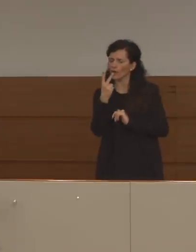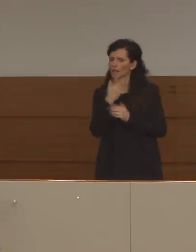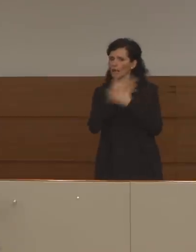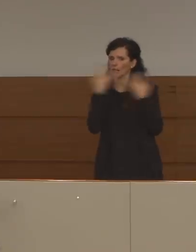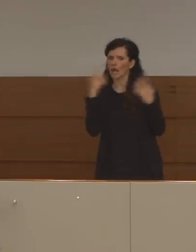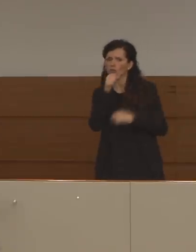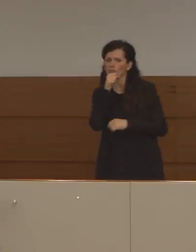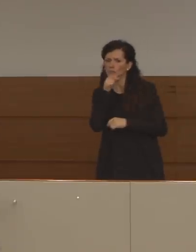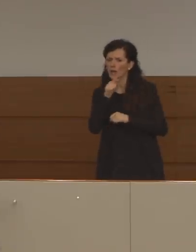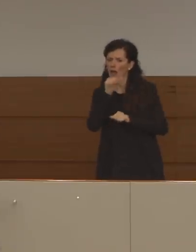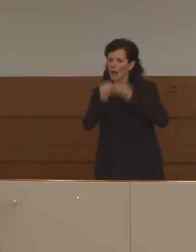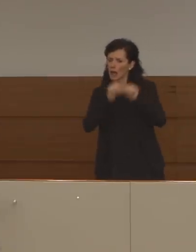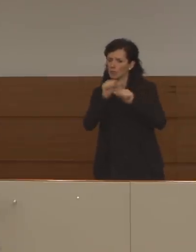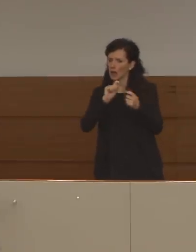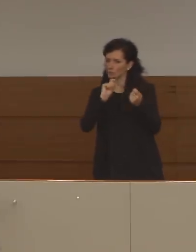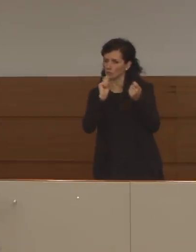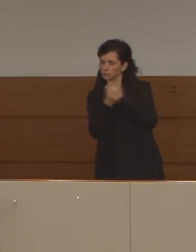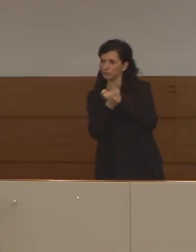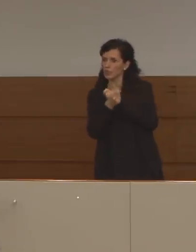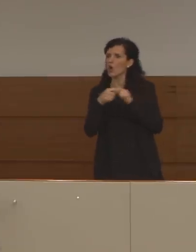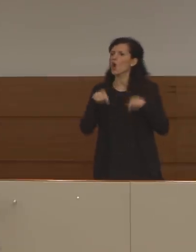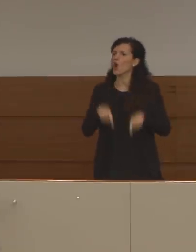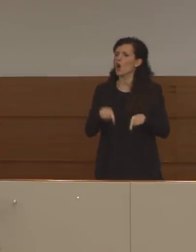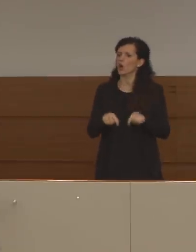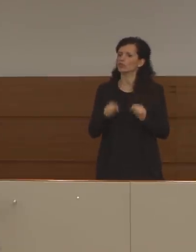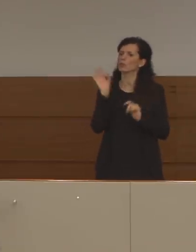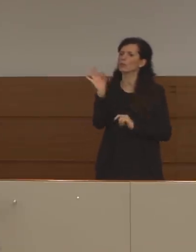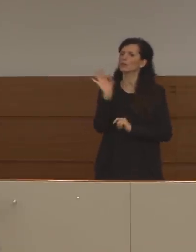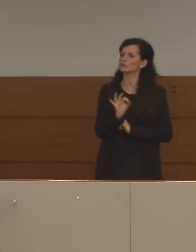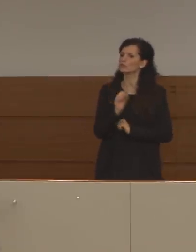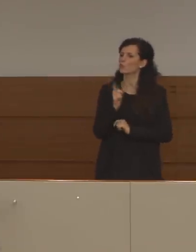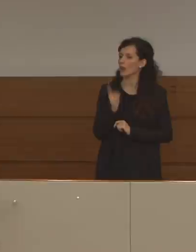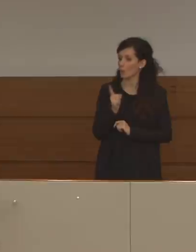quant'è ad oggi la percentuale è quanti sono i decessi anche alla luce